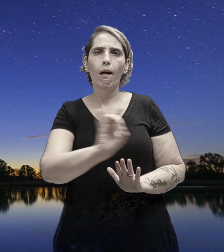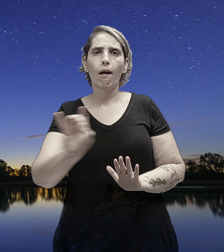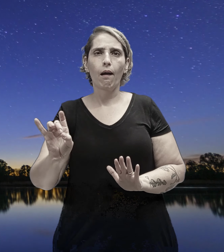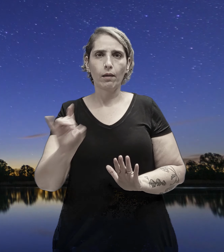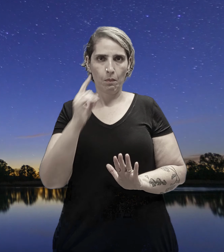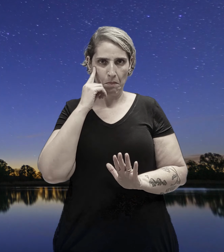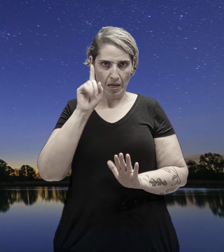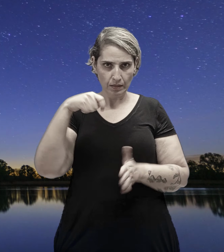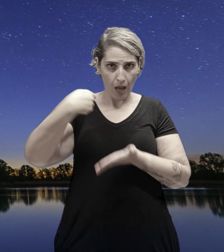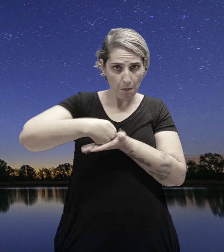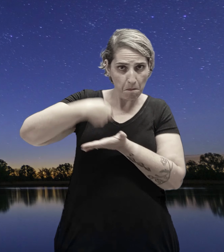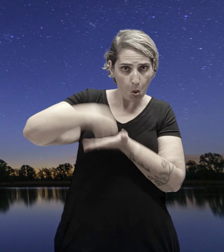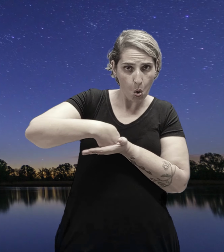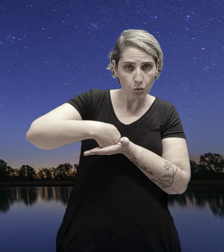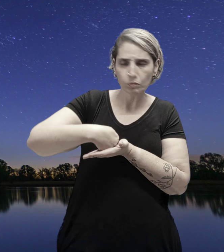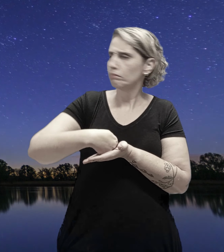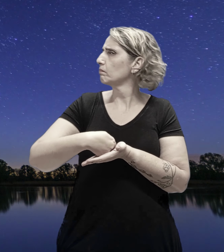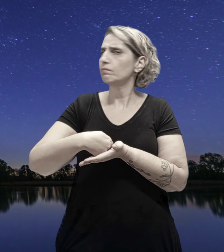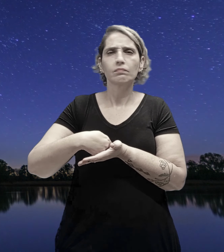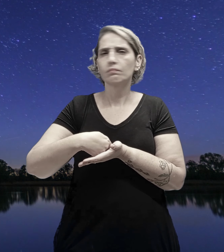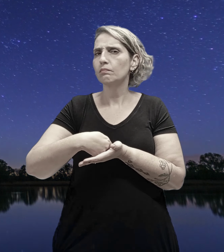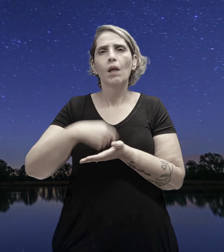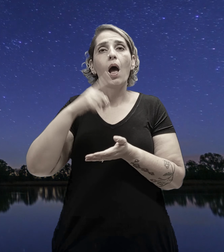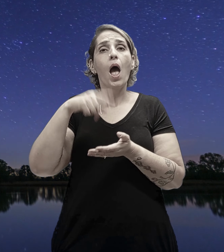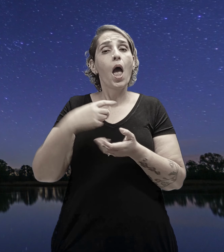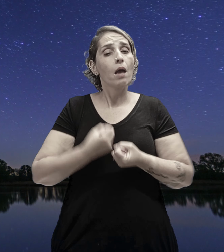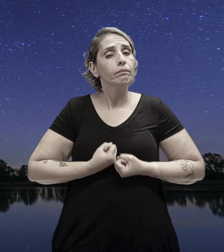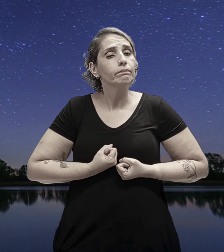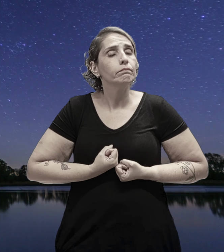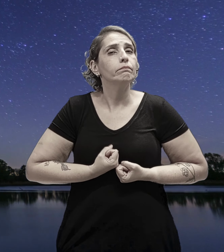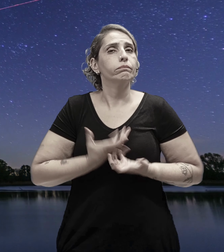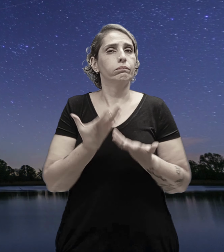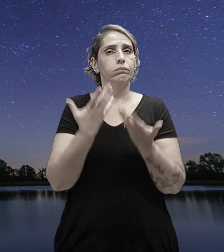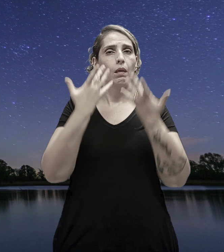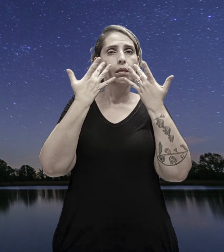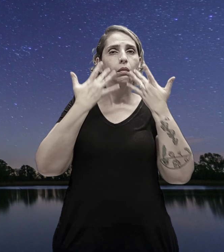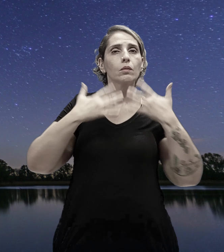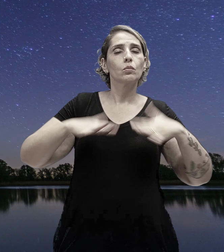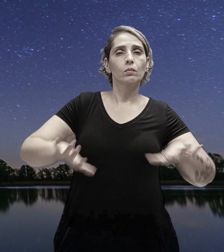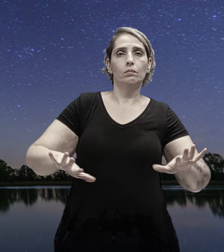não um propósito imposto, mas uma expressão autêntica.